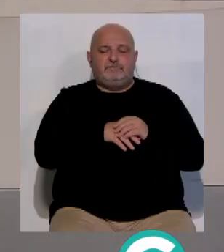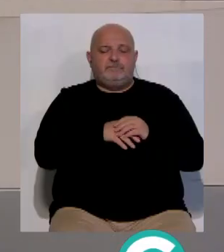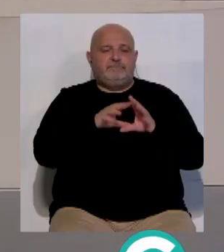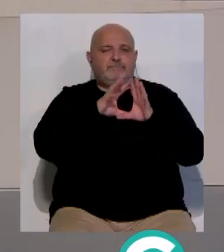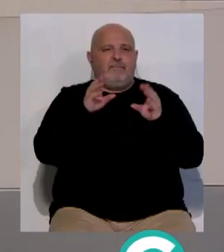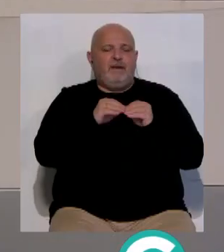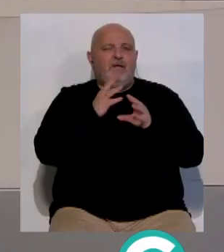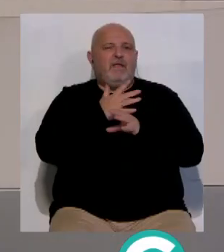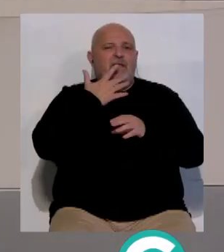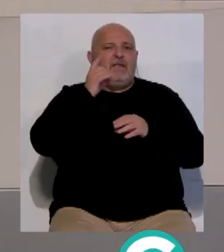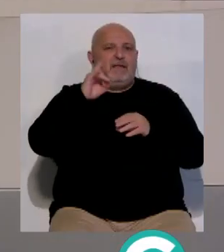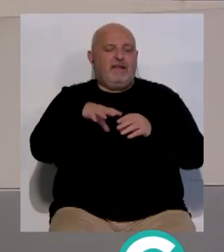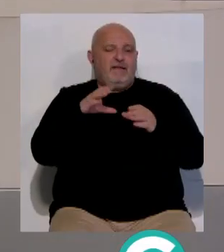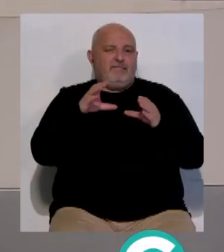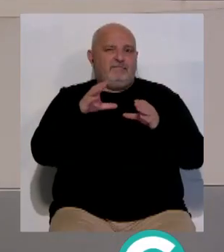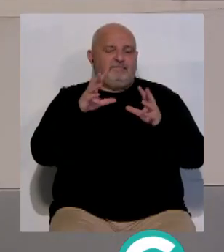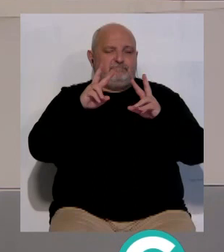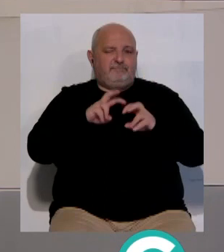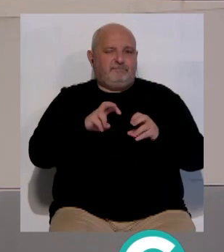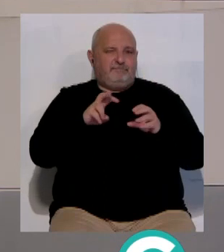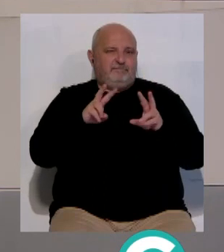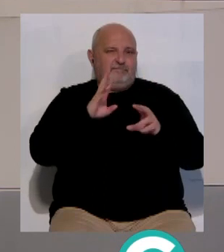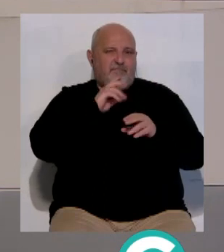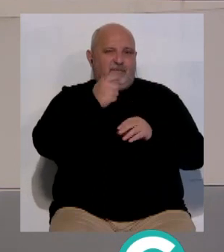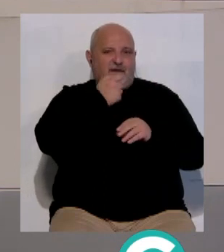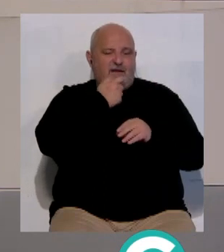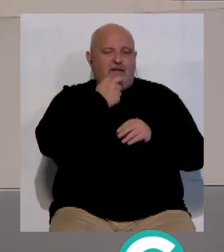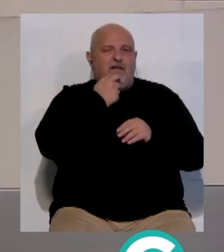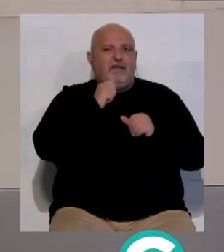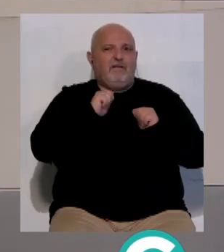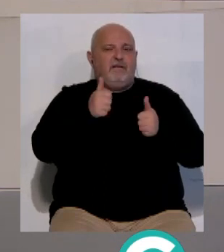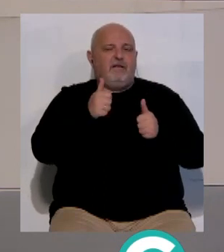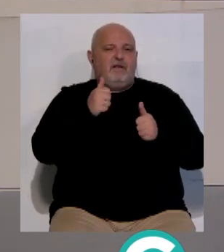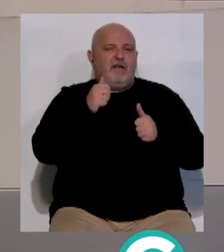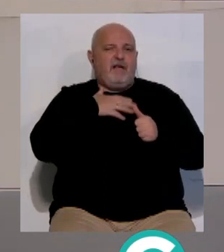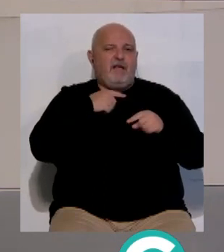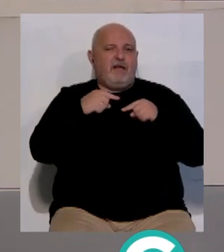alineaciones después de analizar el tema arbitral apuestas iniciales de Sergio González y de Rafa